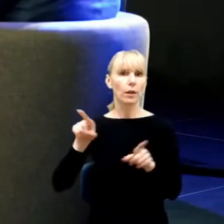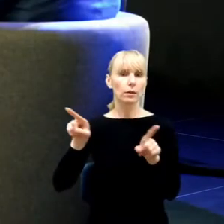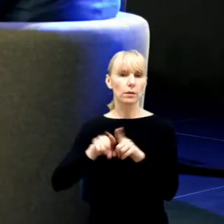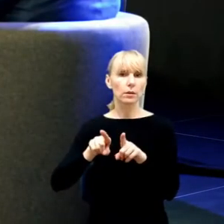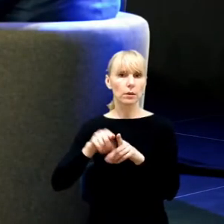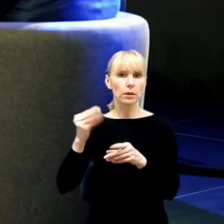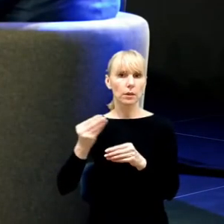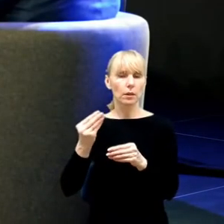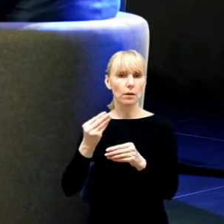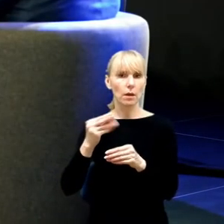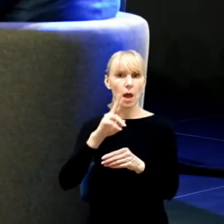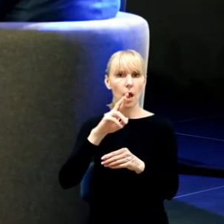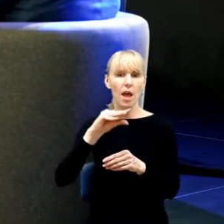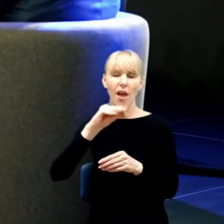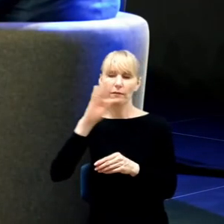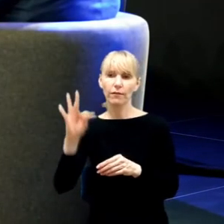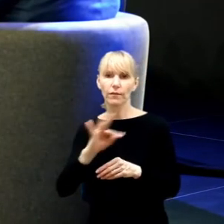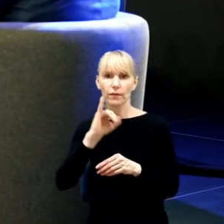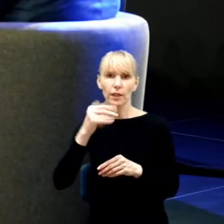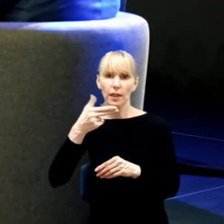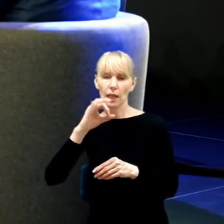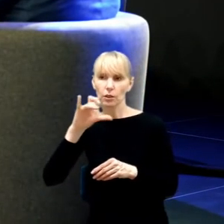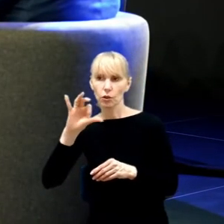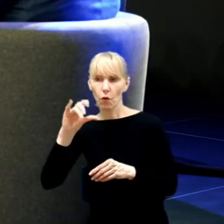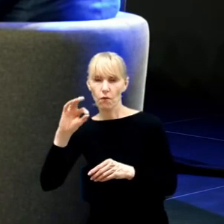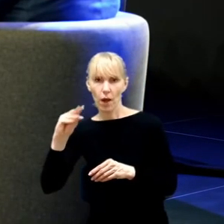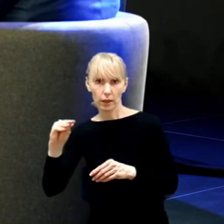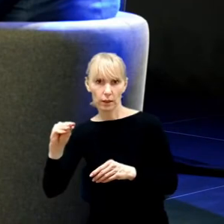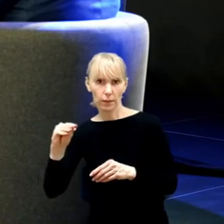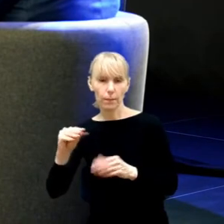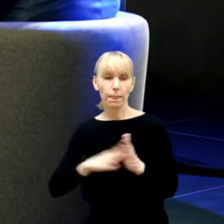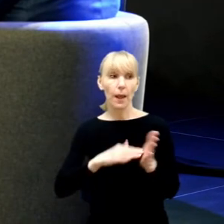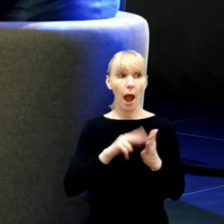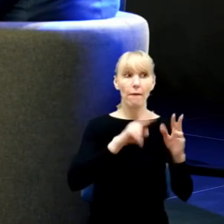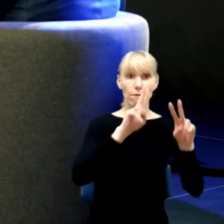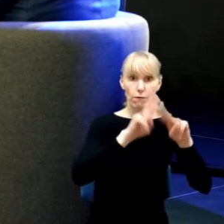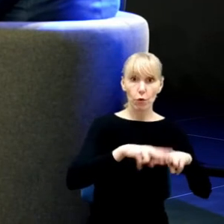kosztów przedsięwzięcia. Fundusz Dopłat, który Państwo kojarzą,